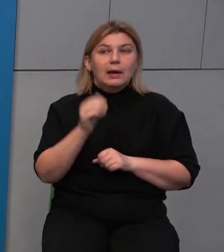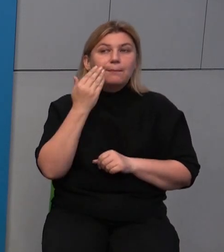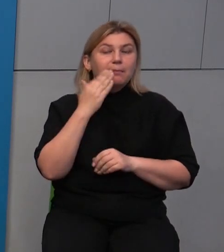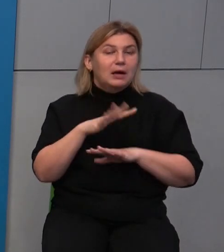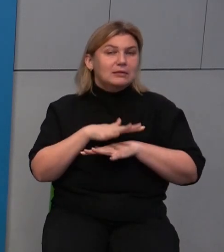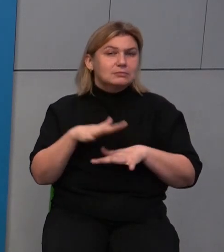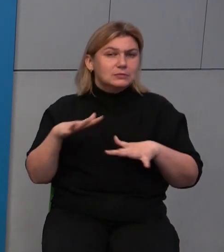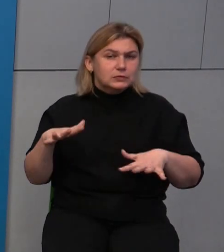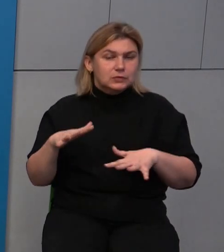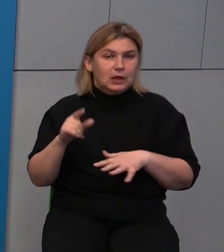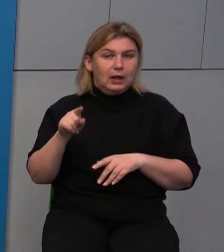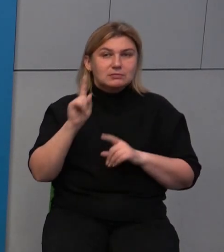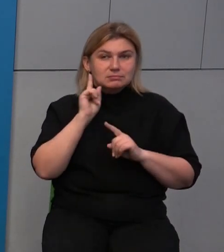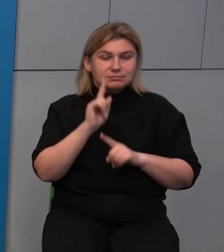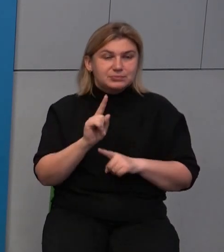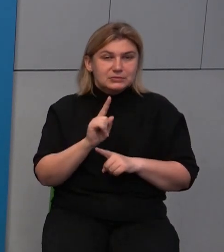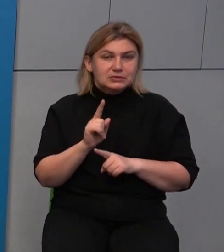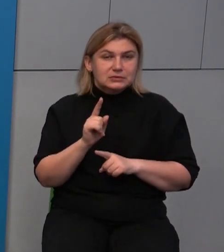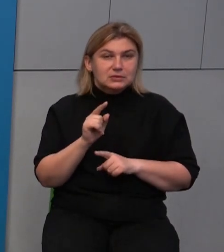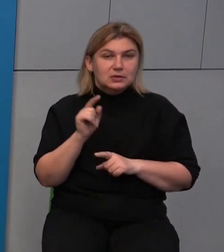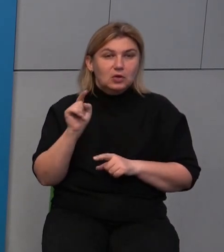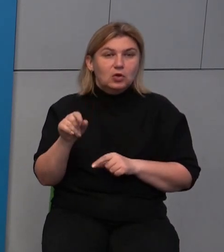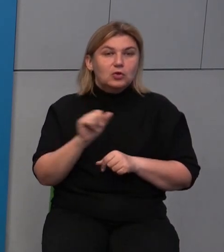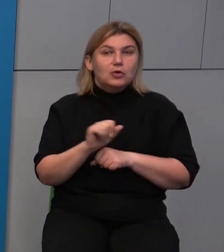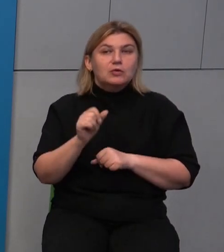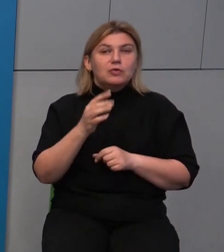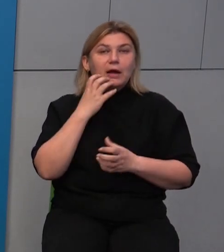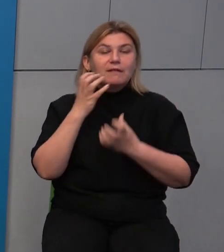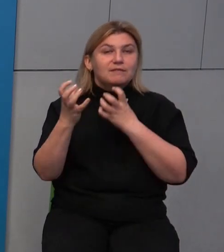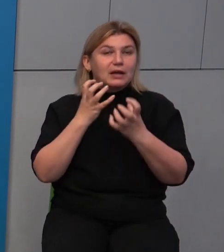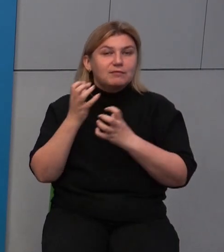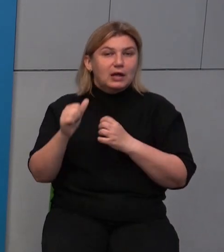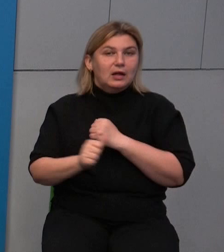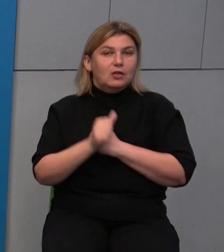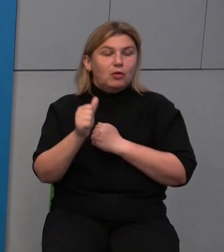I rzeczywiście to jest też kwestia tego, że wywiady nie są dokumentem osobistym,